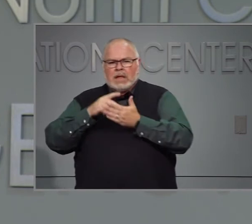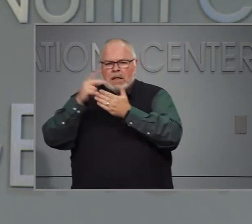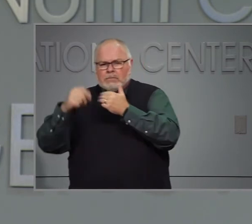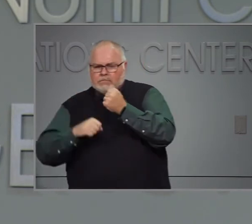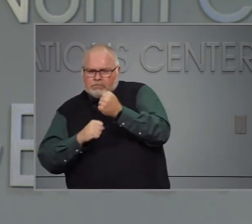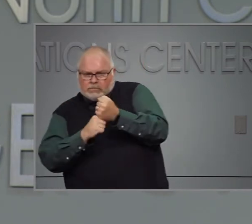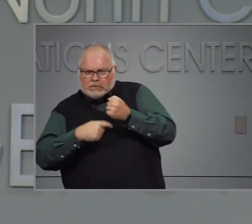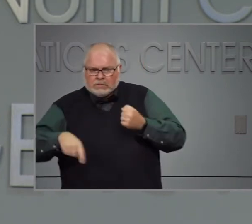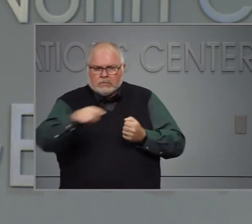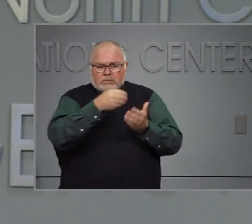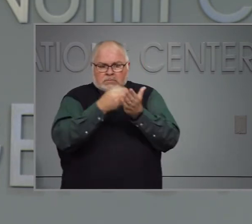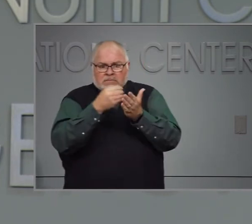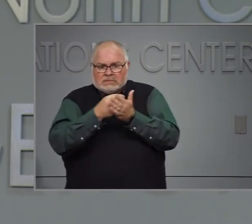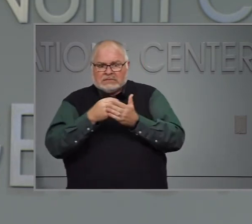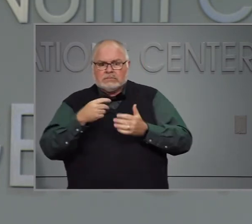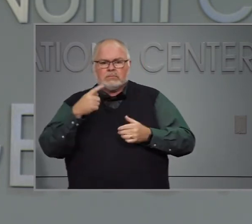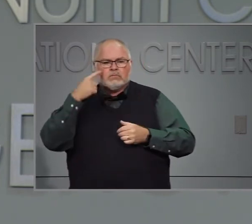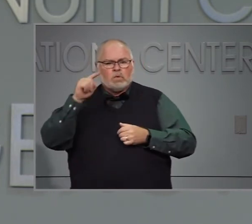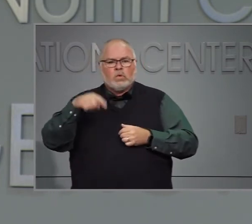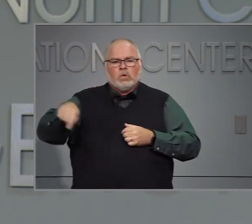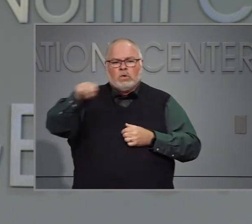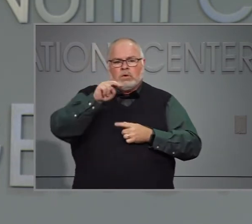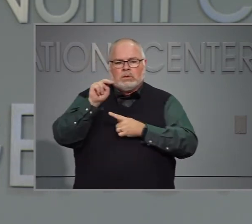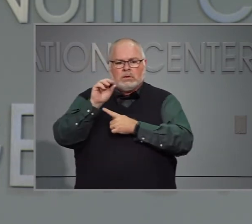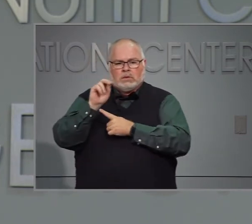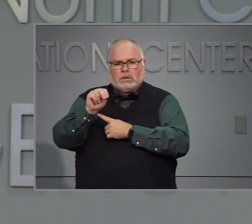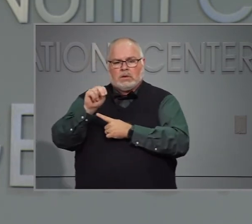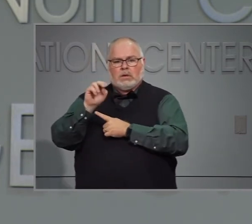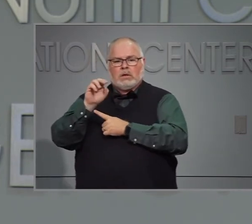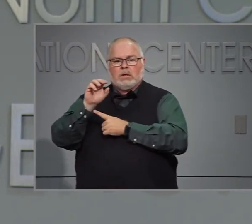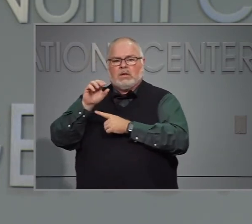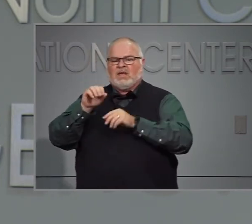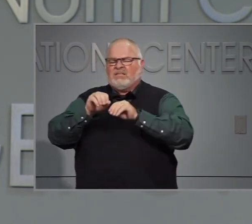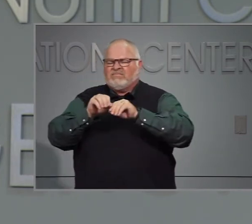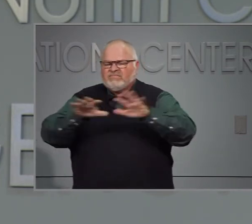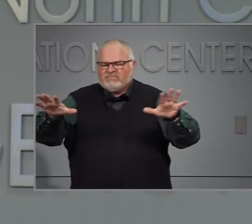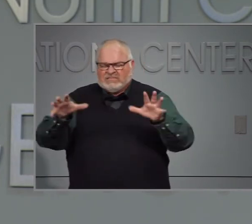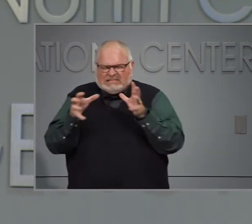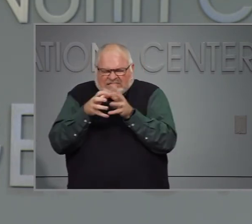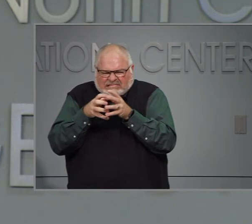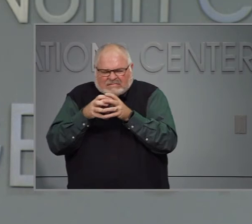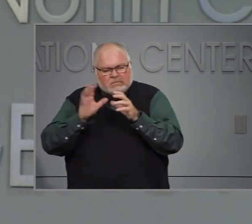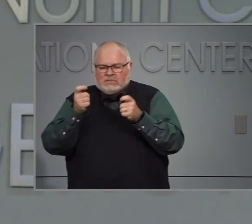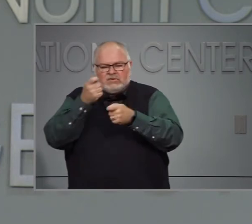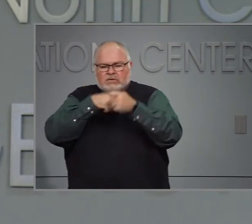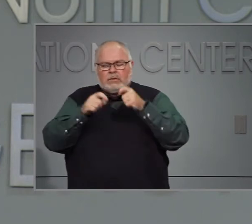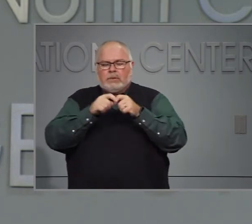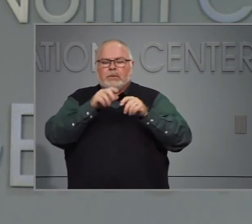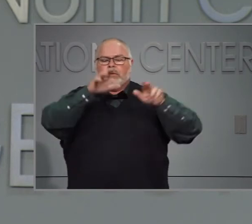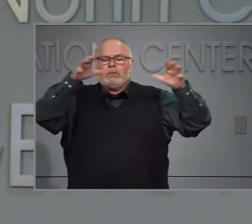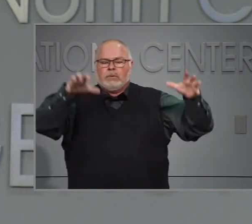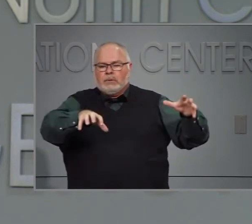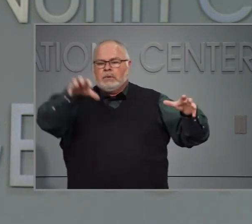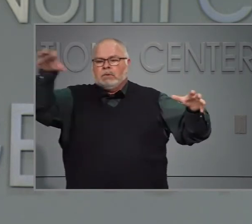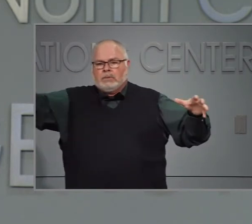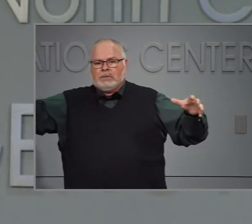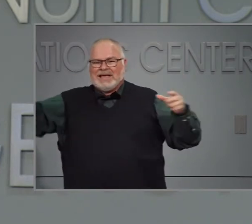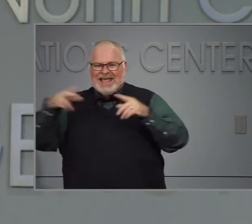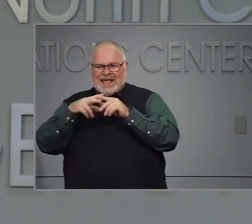Estado bebamos implementar un modelo céntrico y mil estado que va ayudar para qué si marre